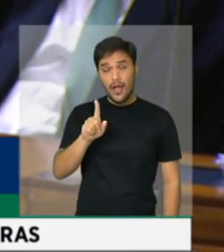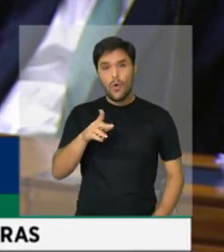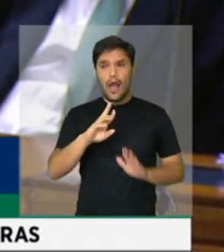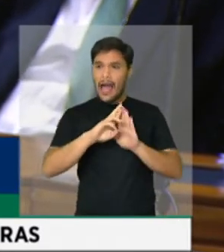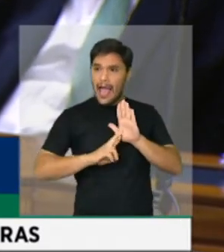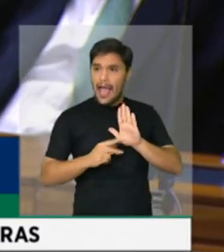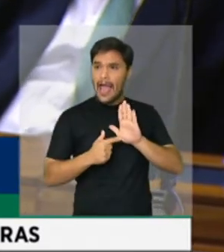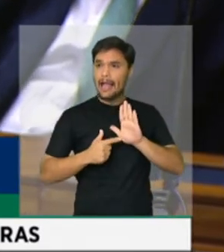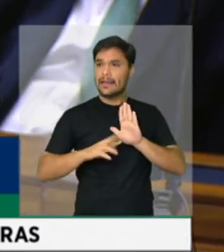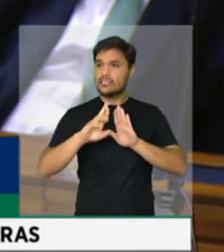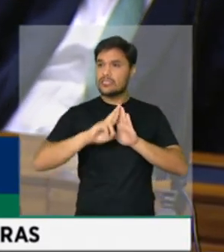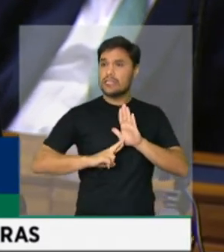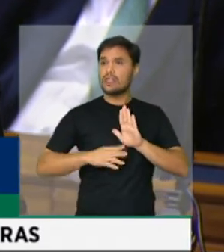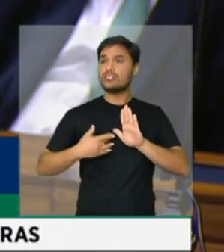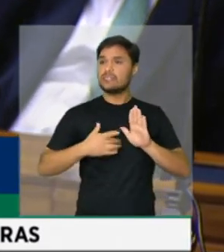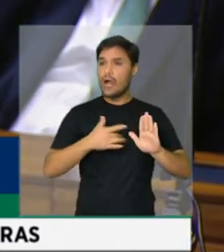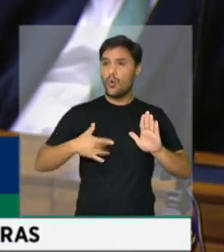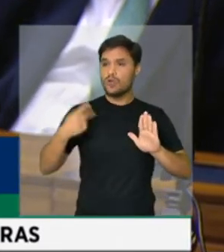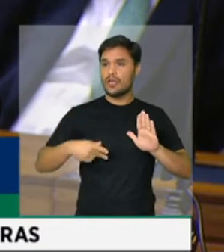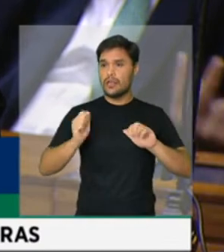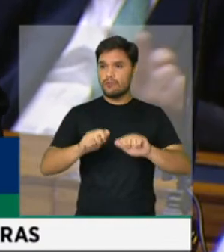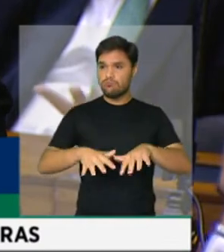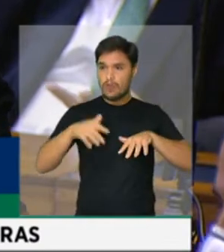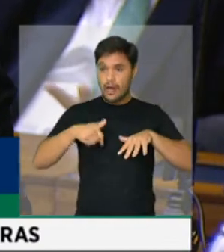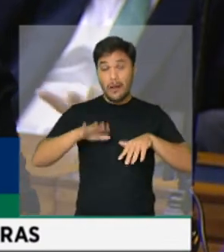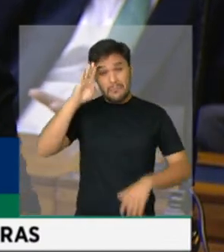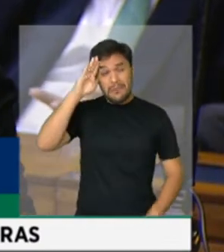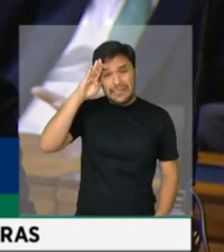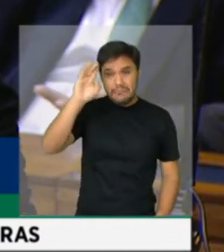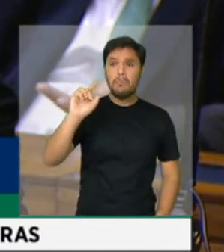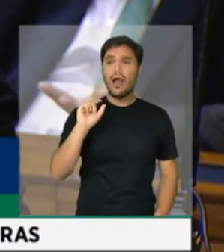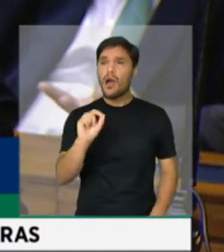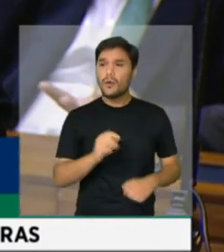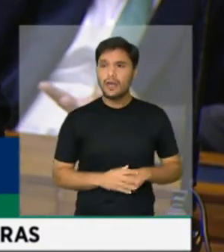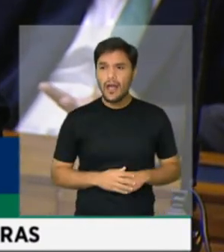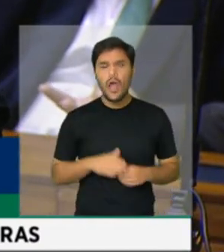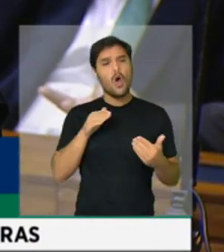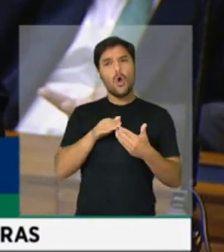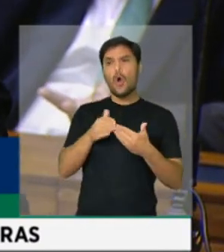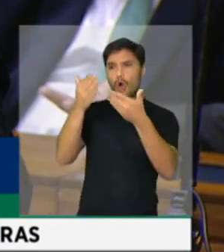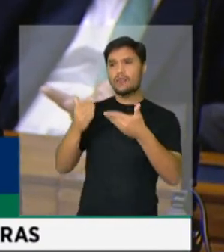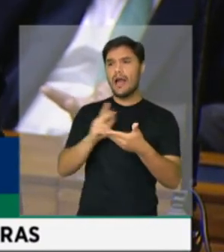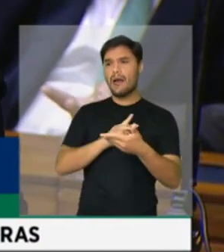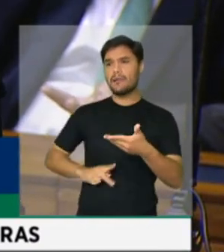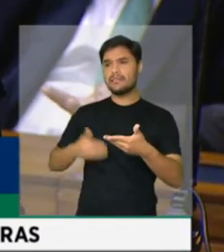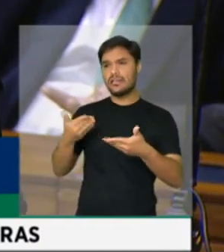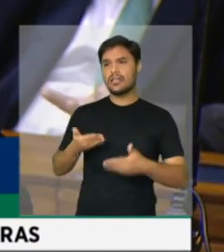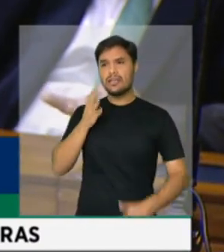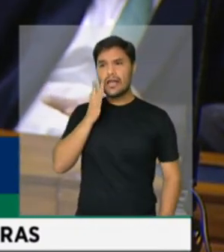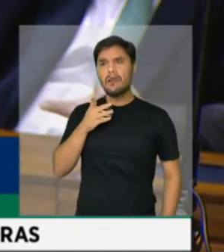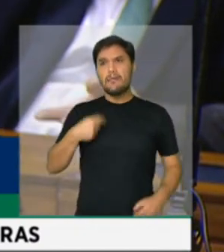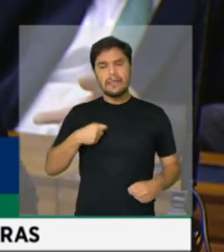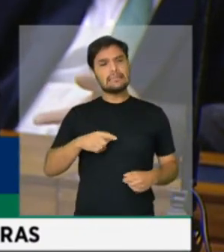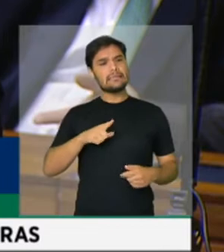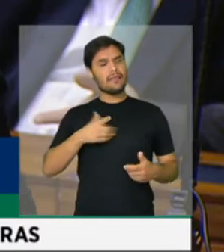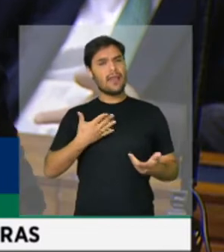MAIORIA? -- [DEPUTADA]: A MINORIA, SENHOR PRESIDENTE, EM PRIMEIRO LUGAR QUER SE SOLIDARIZAR COM A DEPUTADA MARIA DO ROSÁRIO, QUER FAZER CORO COM O PEDIDO